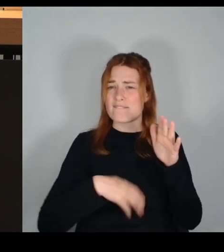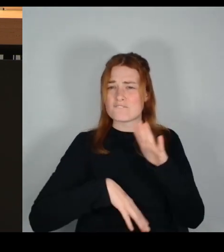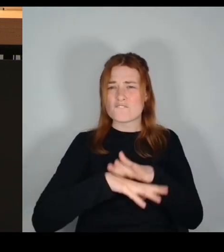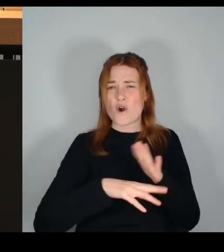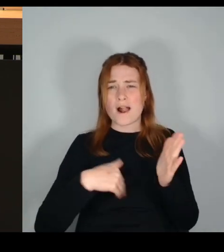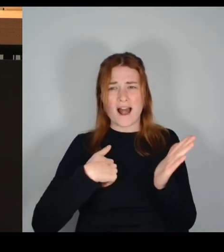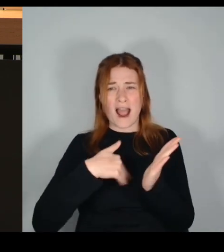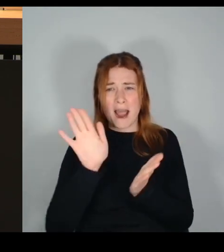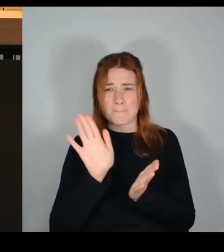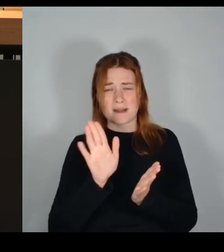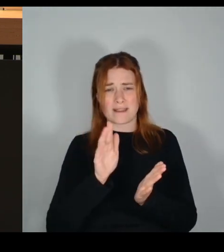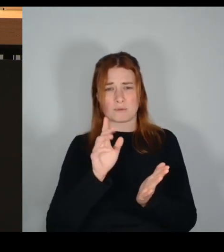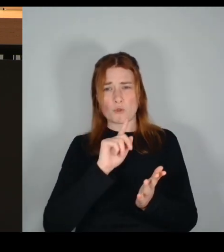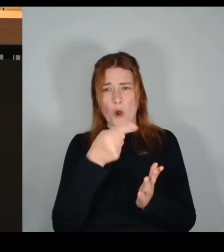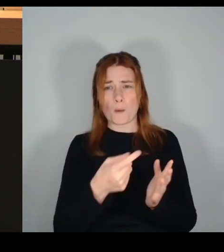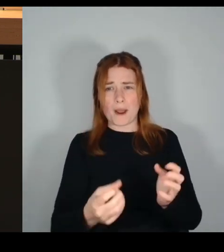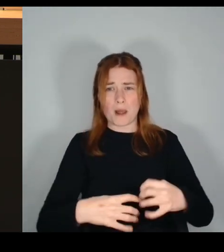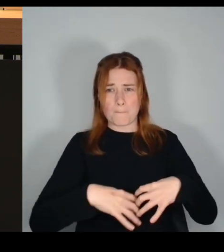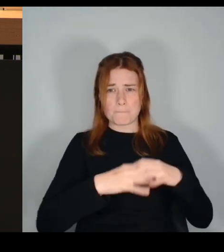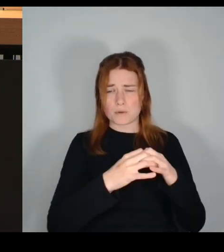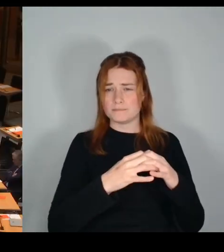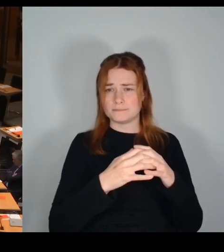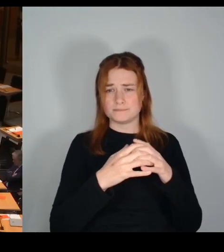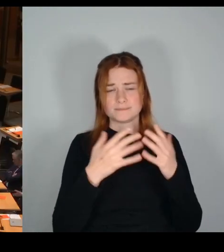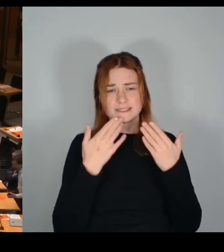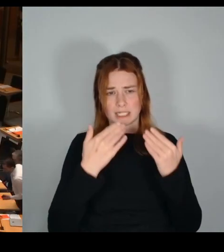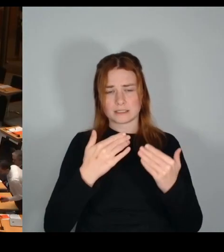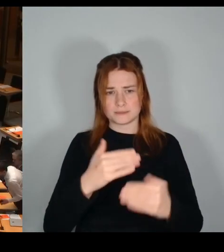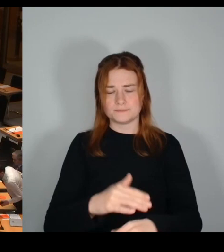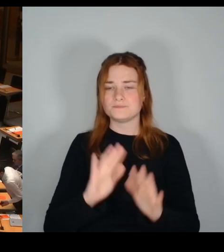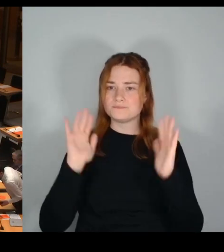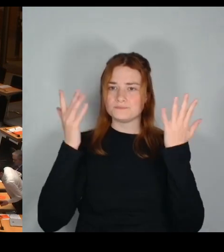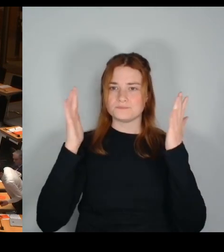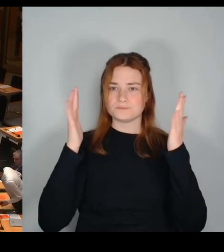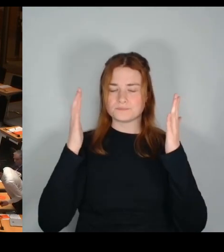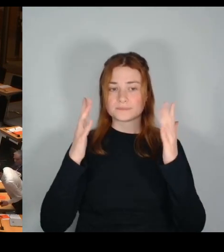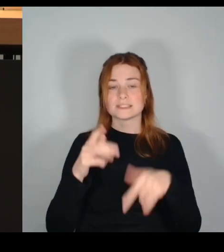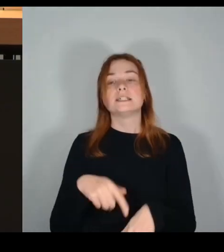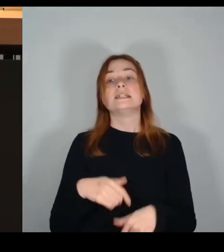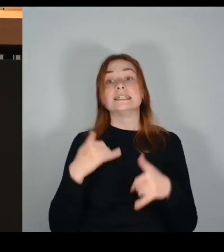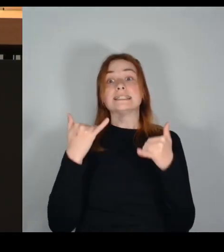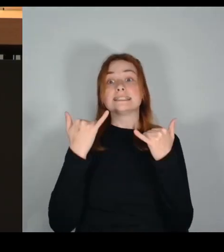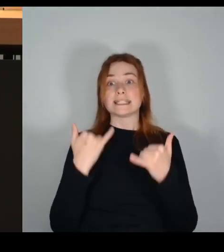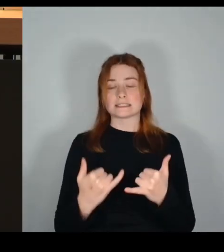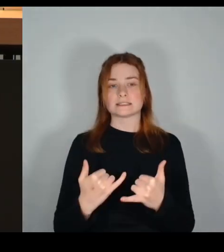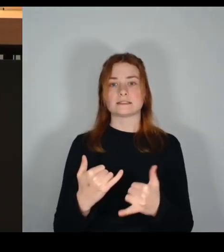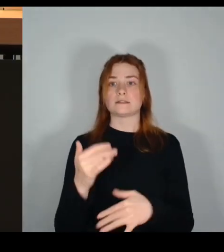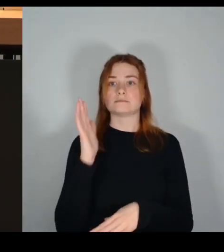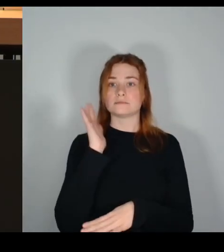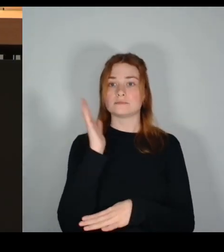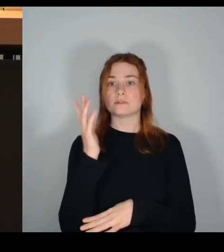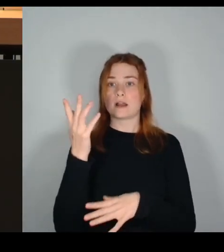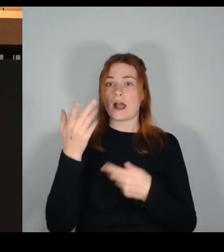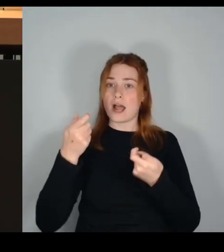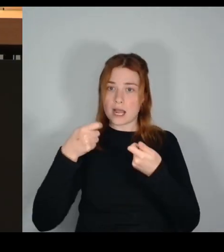Ich könnte an dieser Stelle meine Rede enden lassen. Aber nein, das tue ich nicht, weil die Energiepolitik ist doch viel zu wichtig. Und Sie müssten doch eigentlich